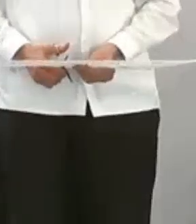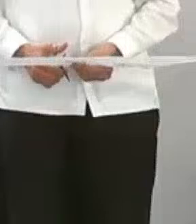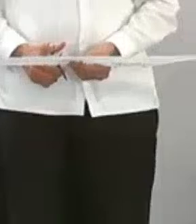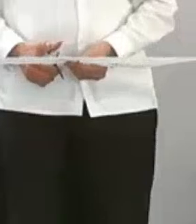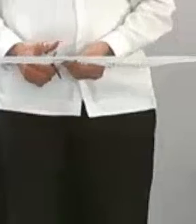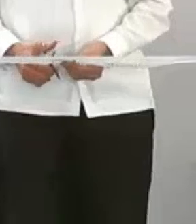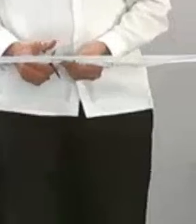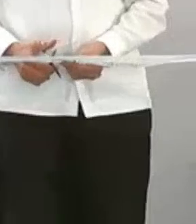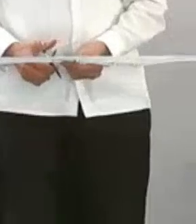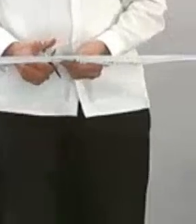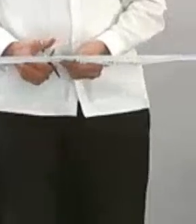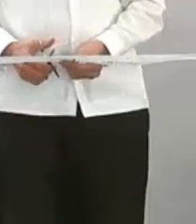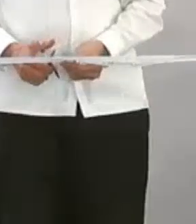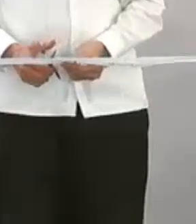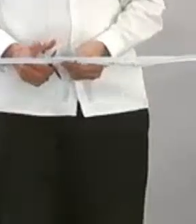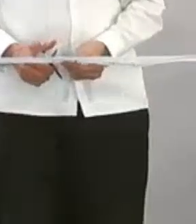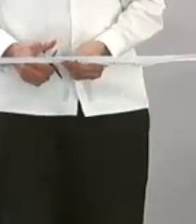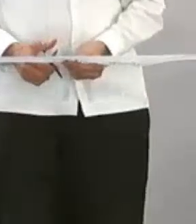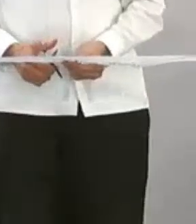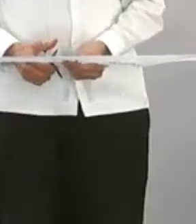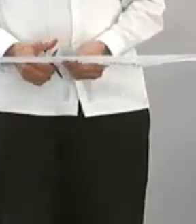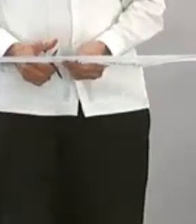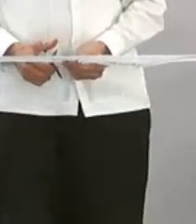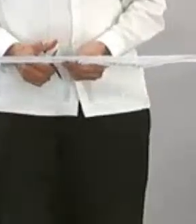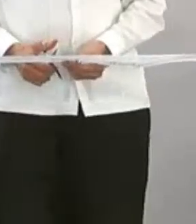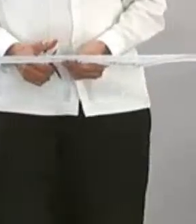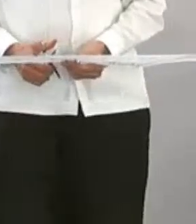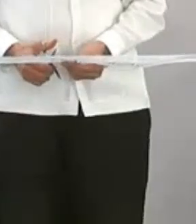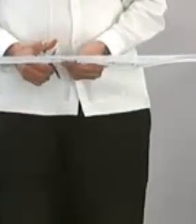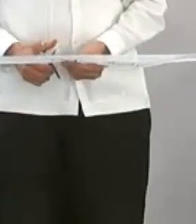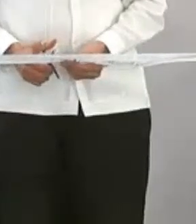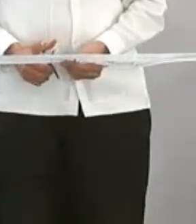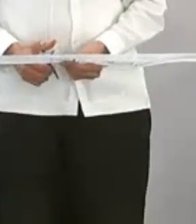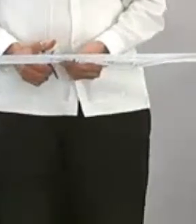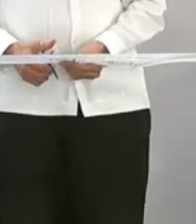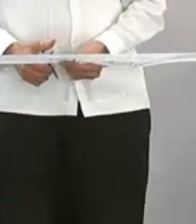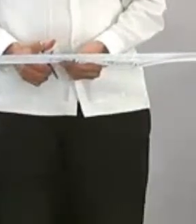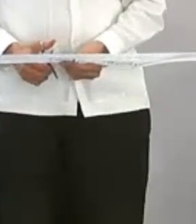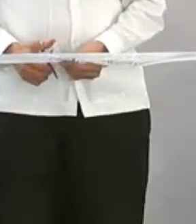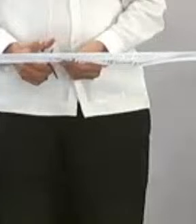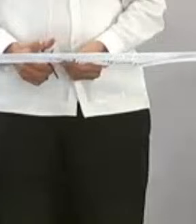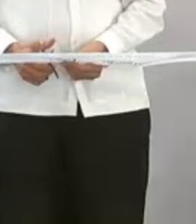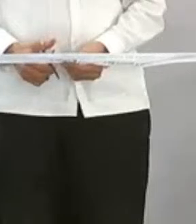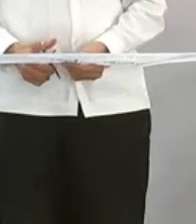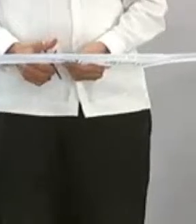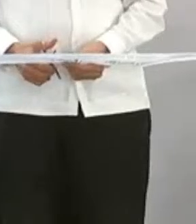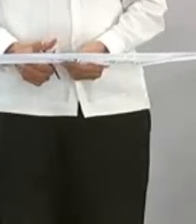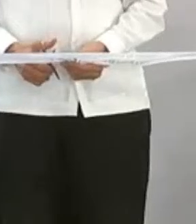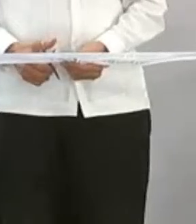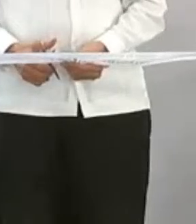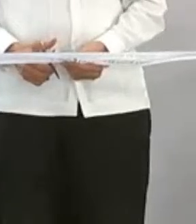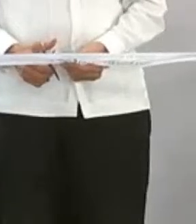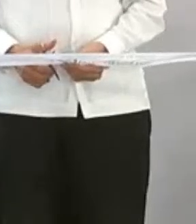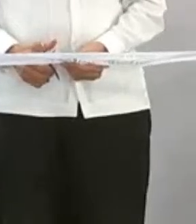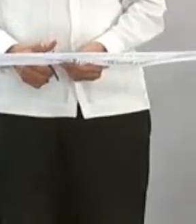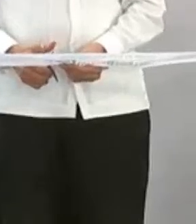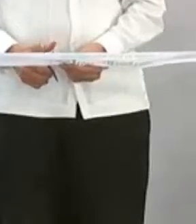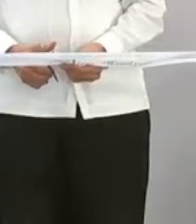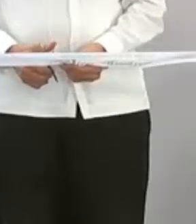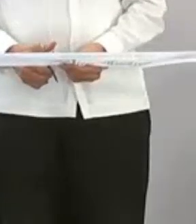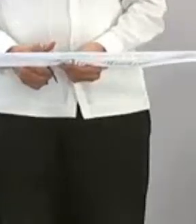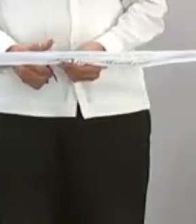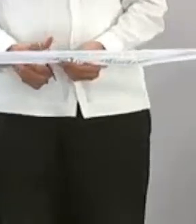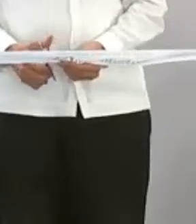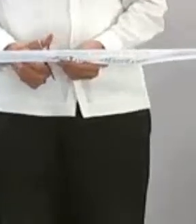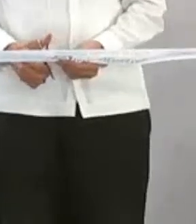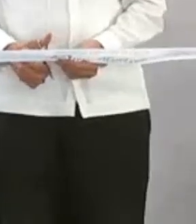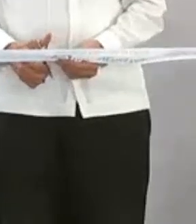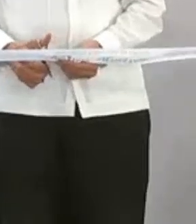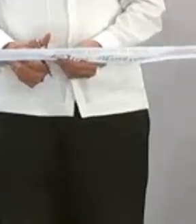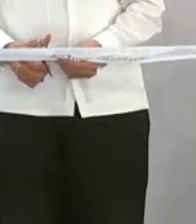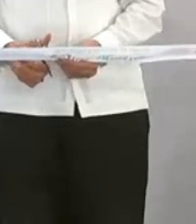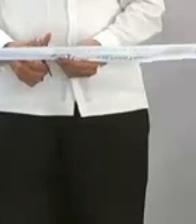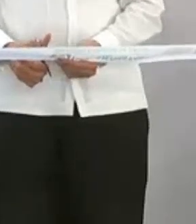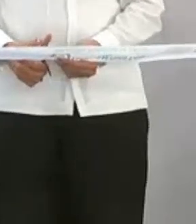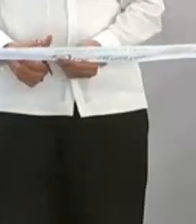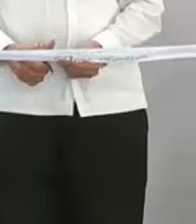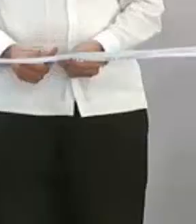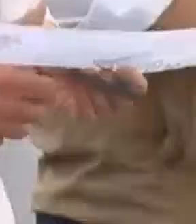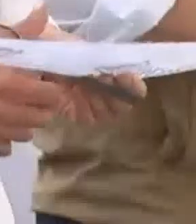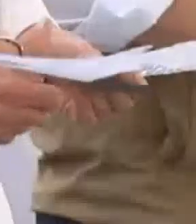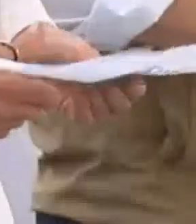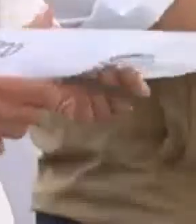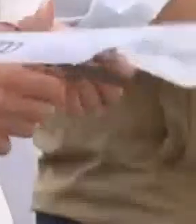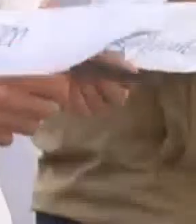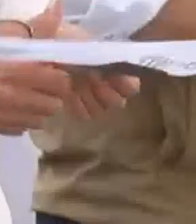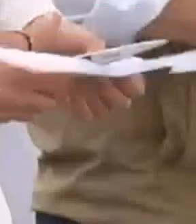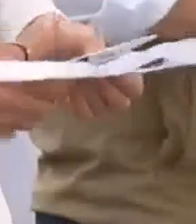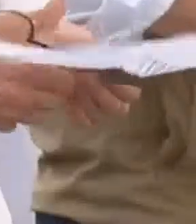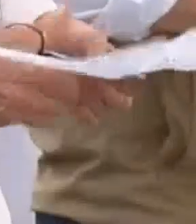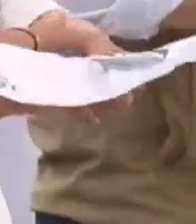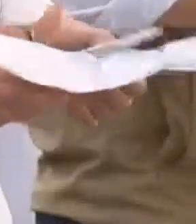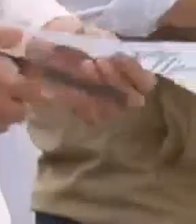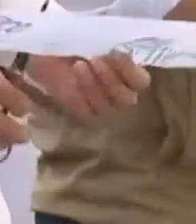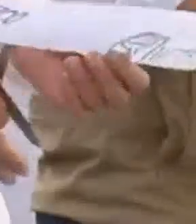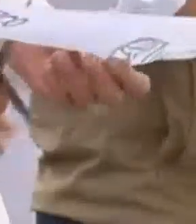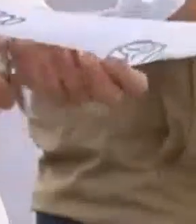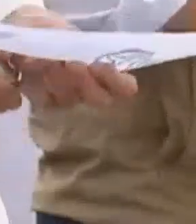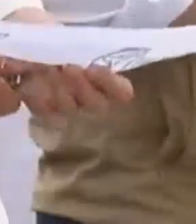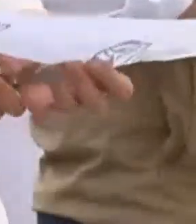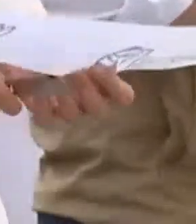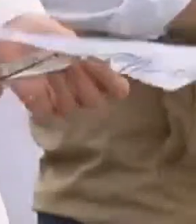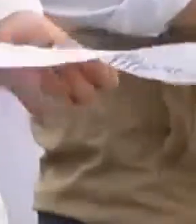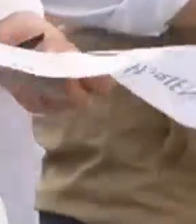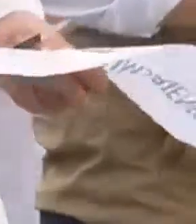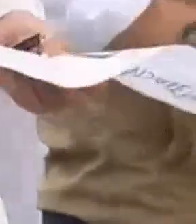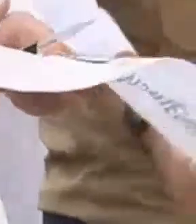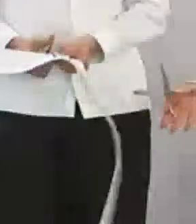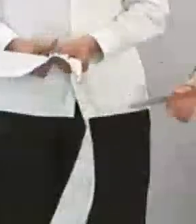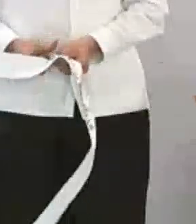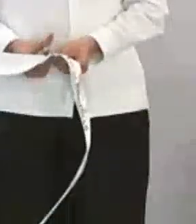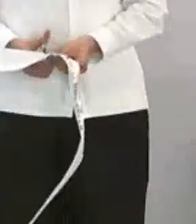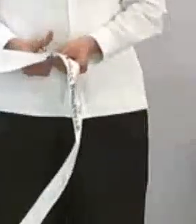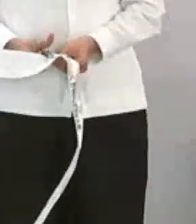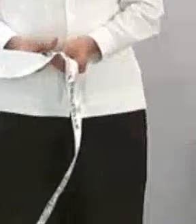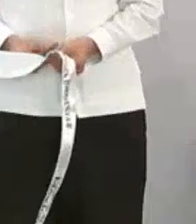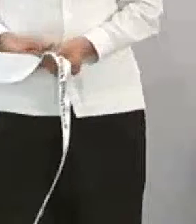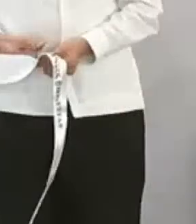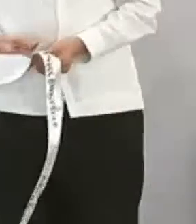de los integrantes del presidium. Comenzamos. Comenzamos con el conteo. Uno, dos, tres.